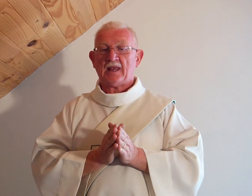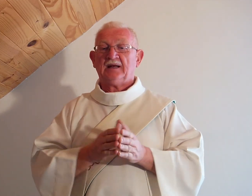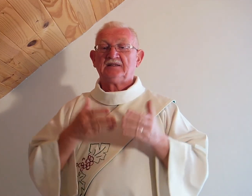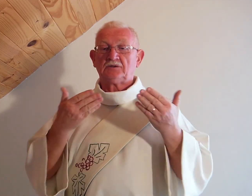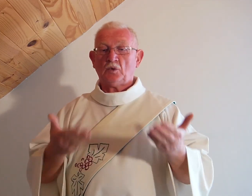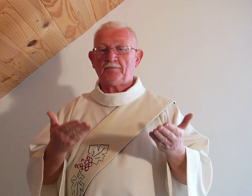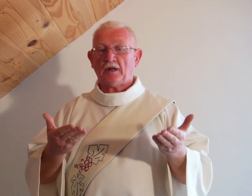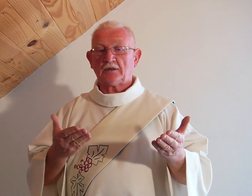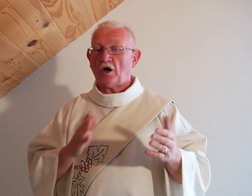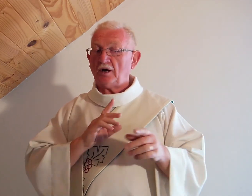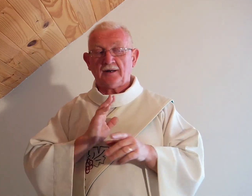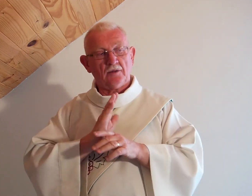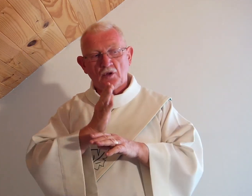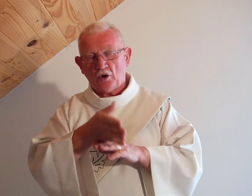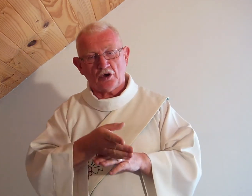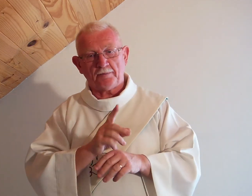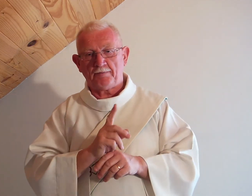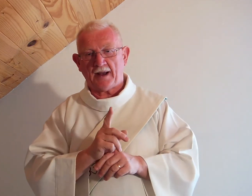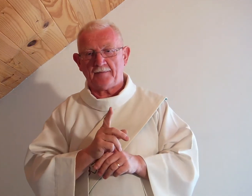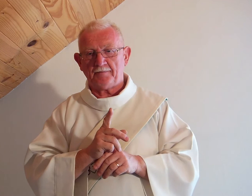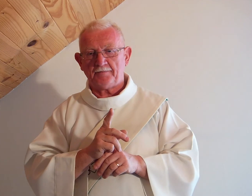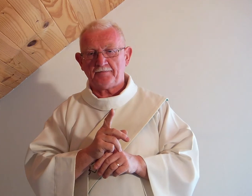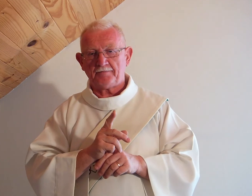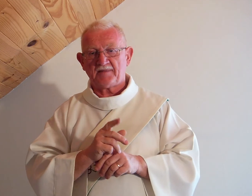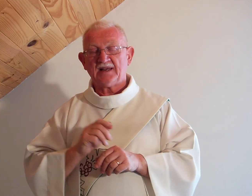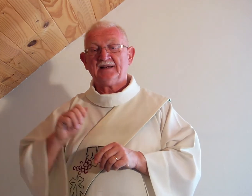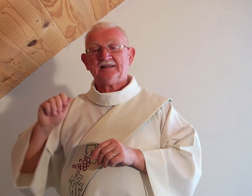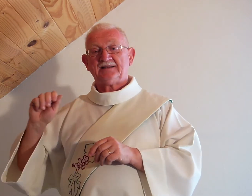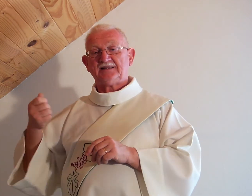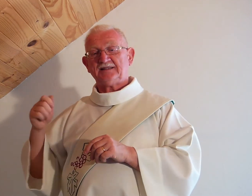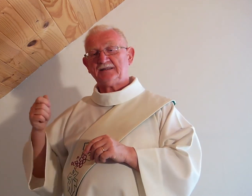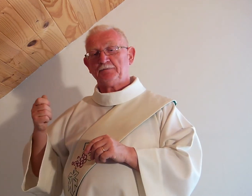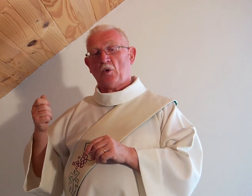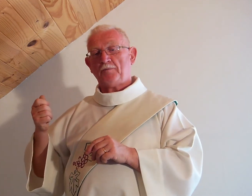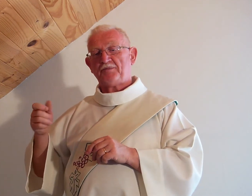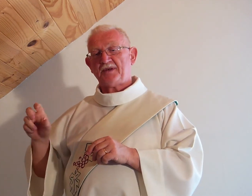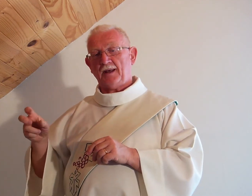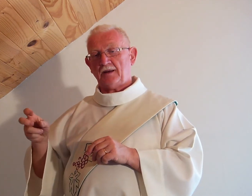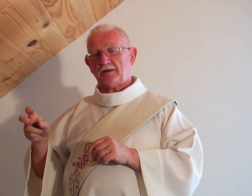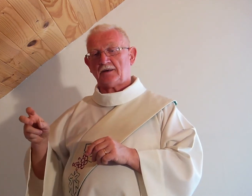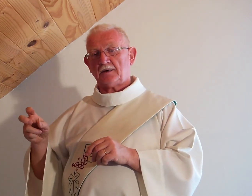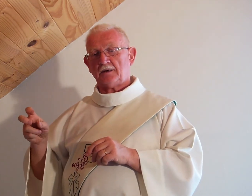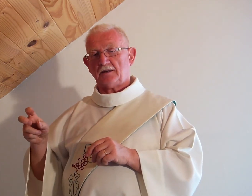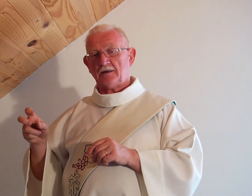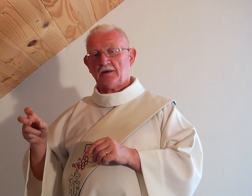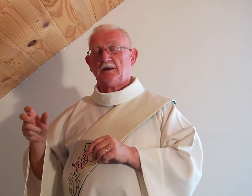cependant il n’entre pas. Simon-Pierre,